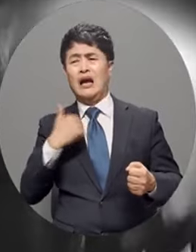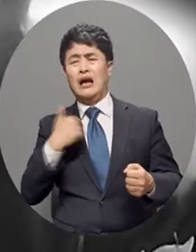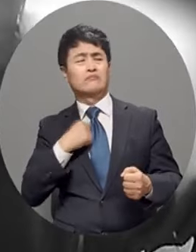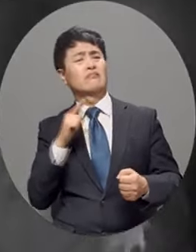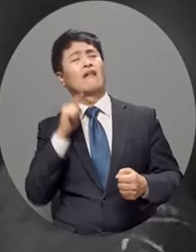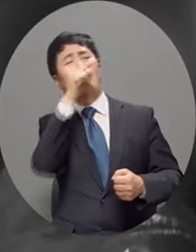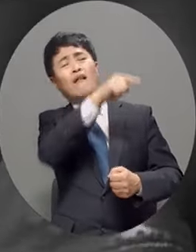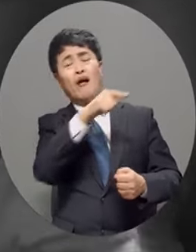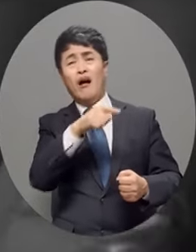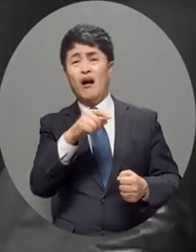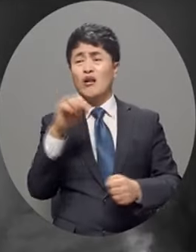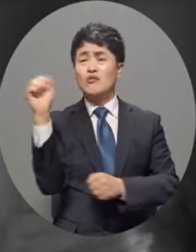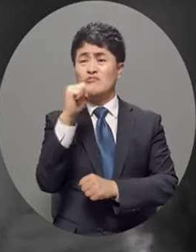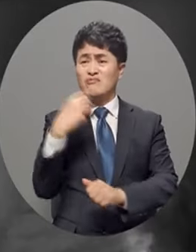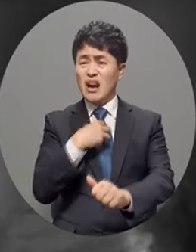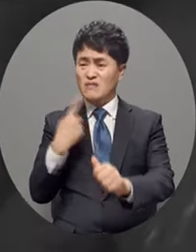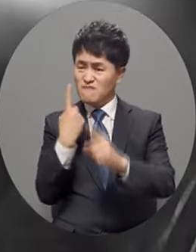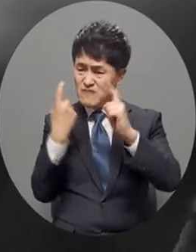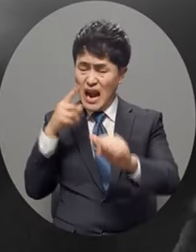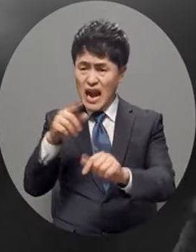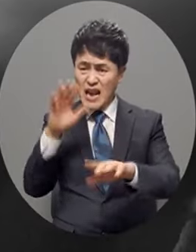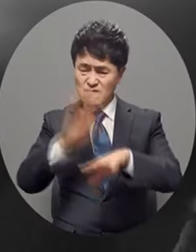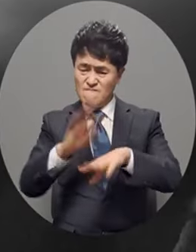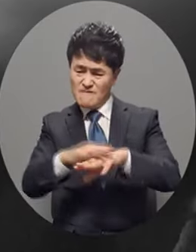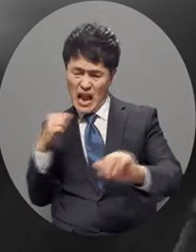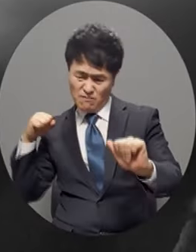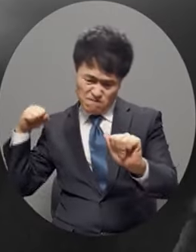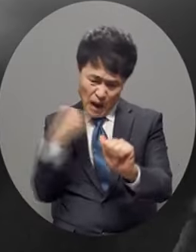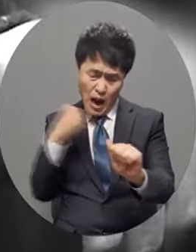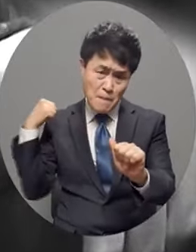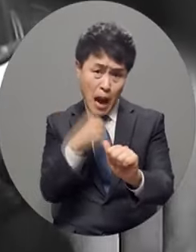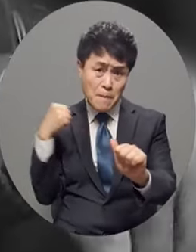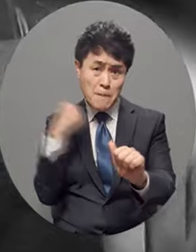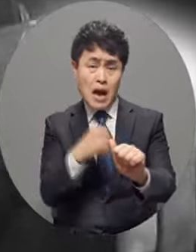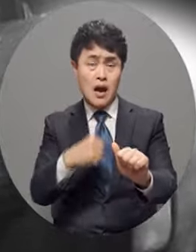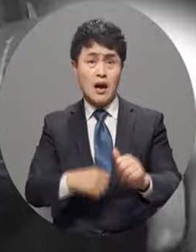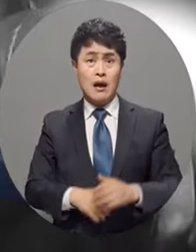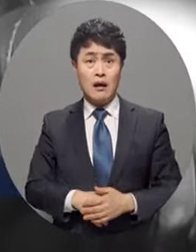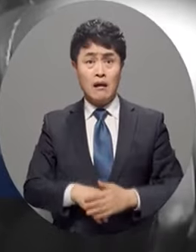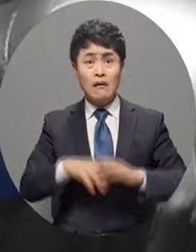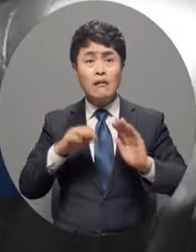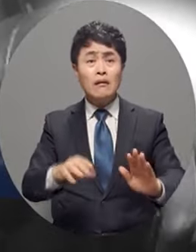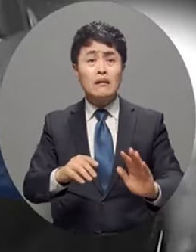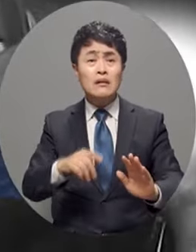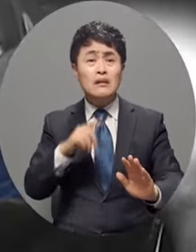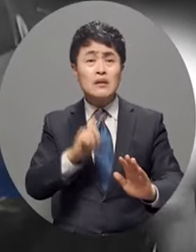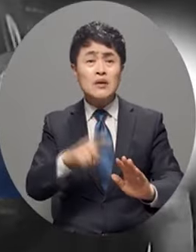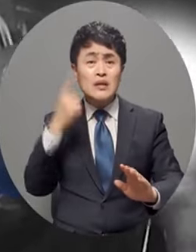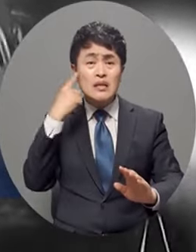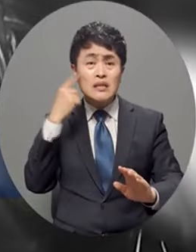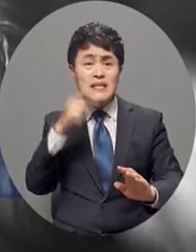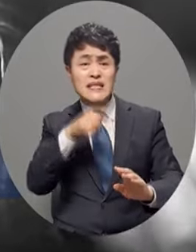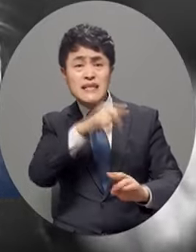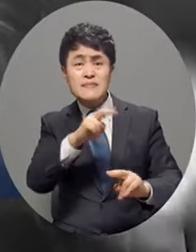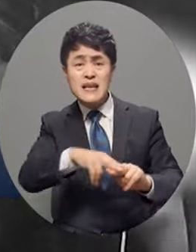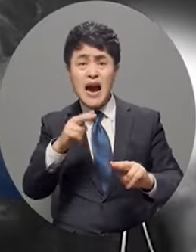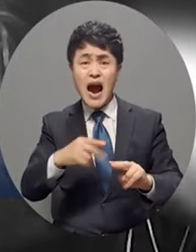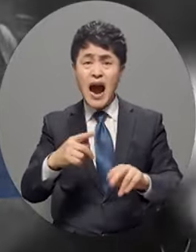남성은 건너편에 내려달라며 운전자를 위협하고 수차례 주먹을 휘두릅니다.